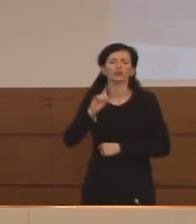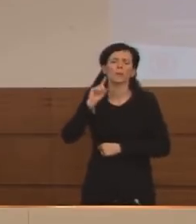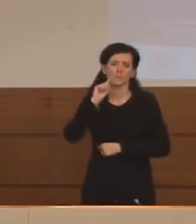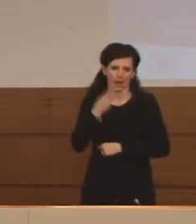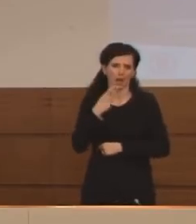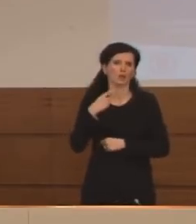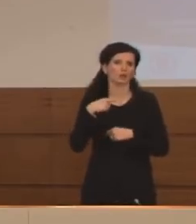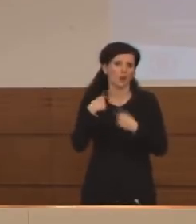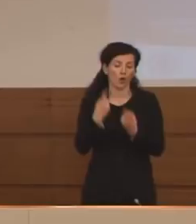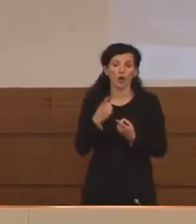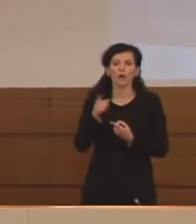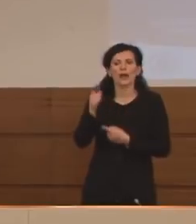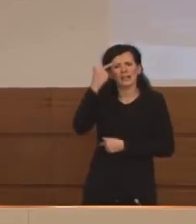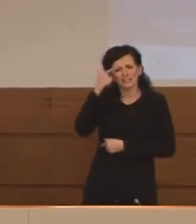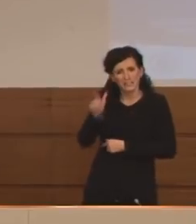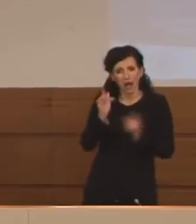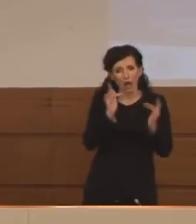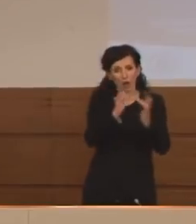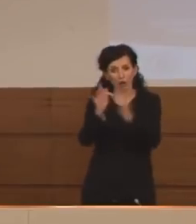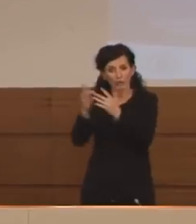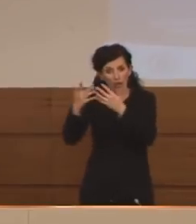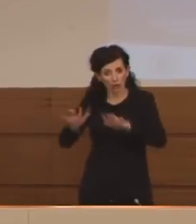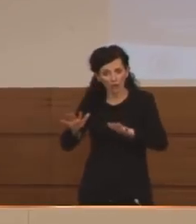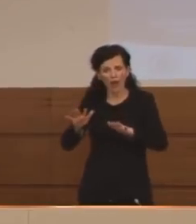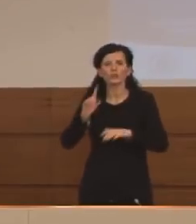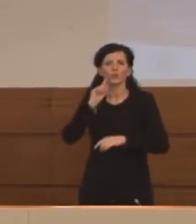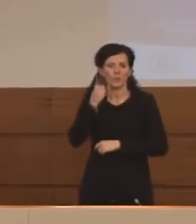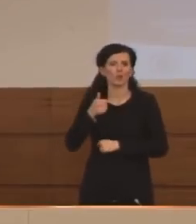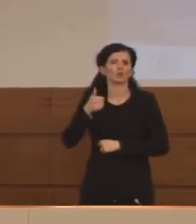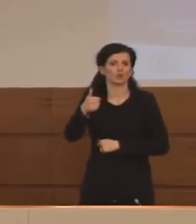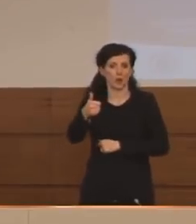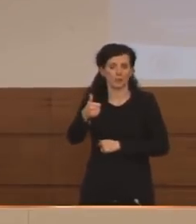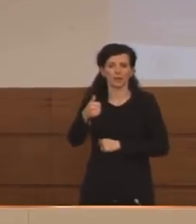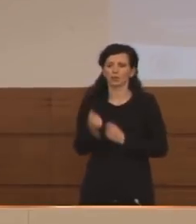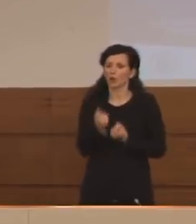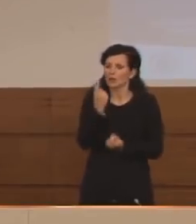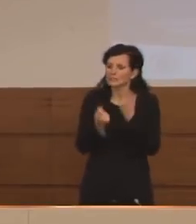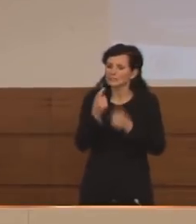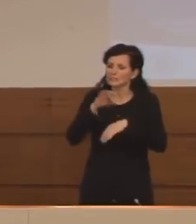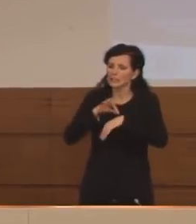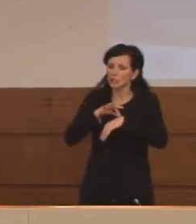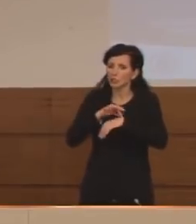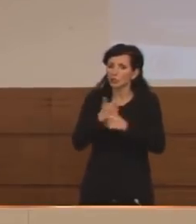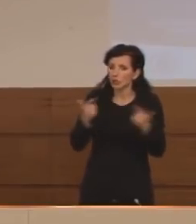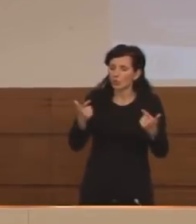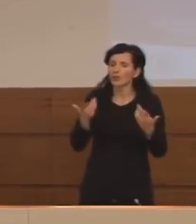se non manifestano sintomi, se manifestano sintomi naturalmente è molto probabile che si tratti di un contagio.